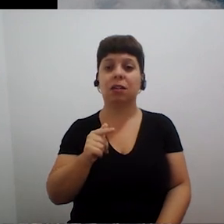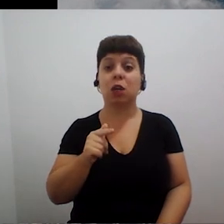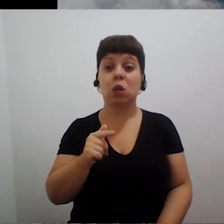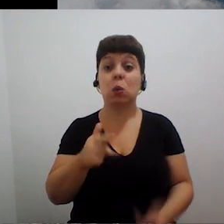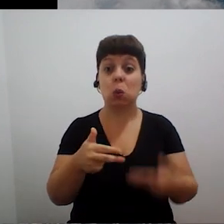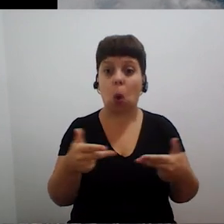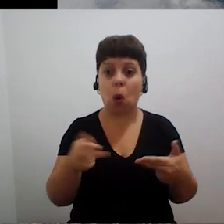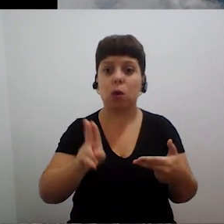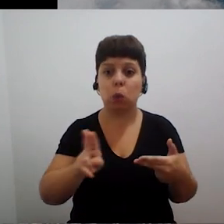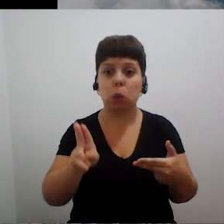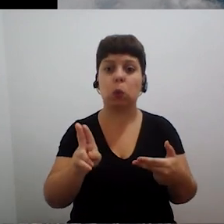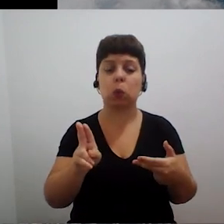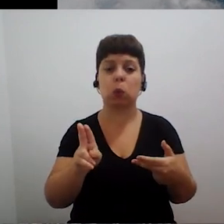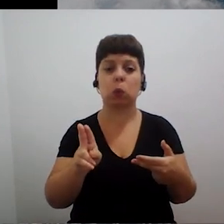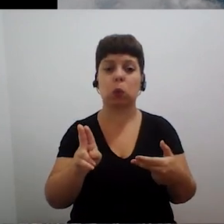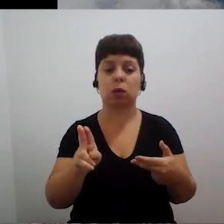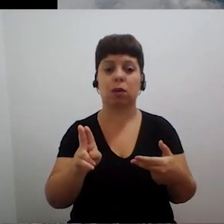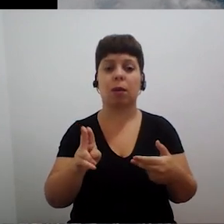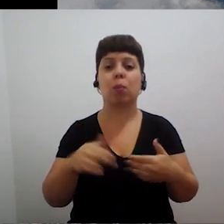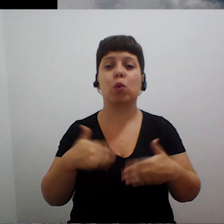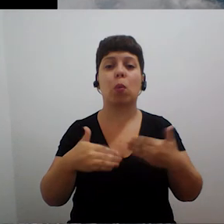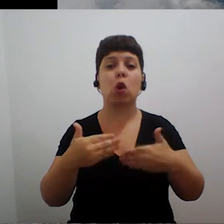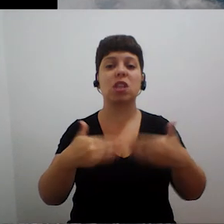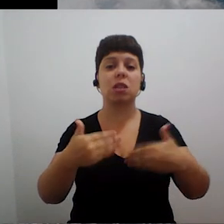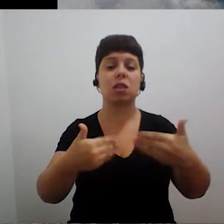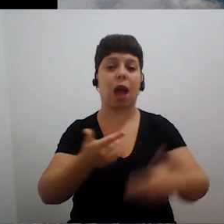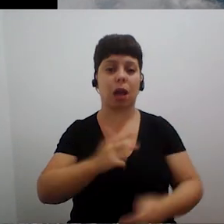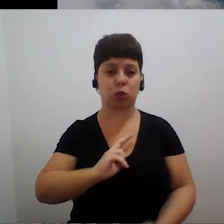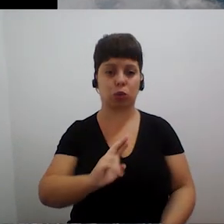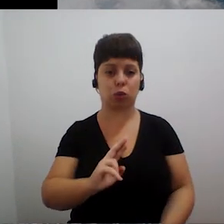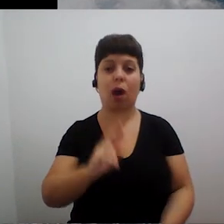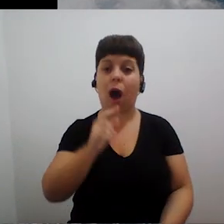para o processo religioso: é a água.